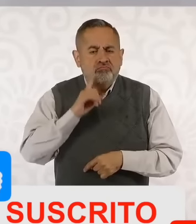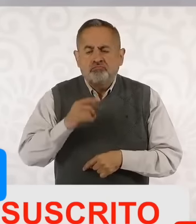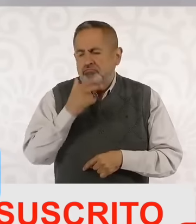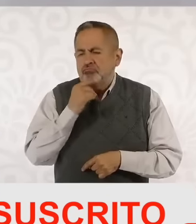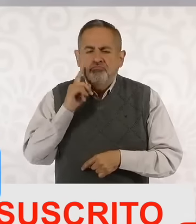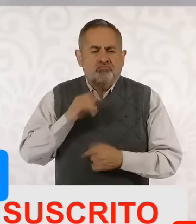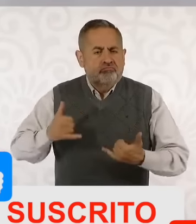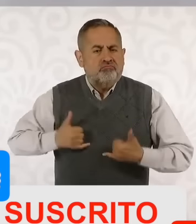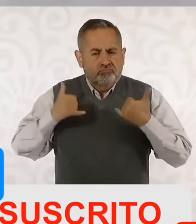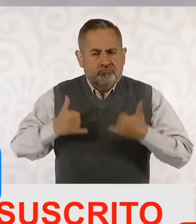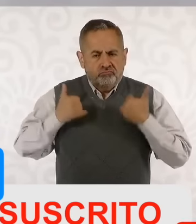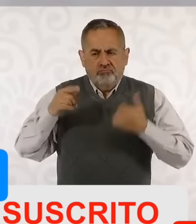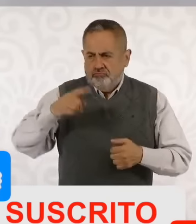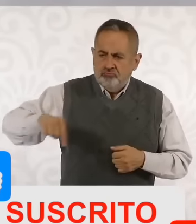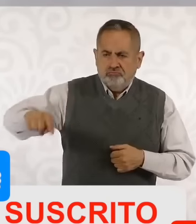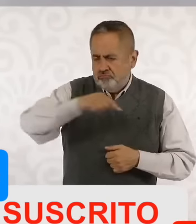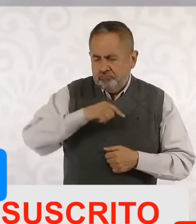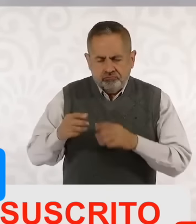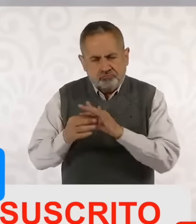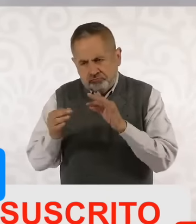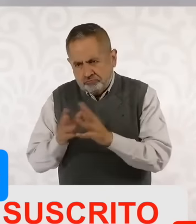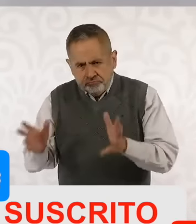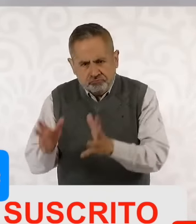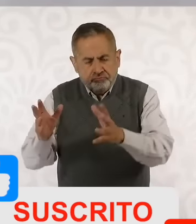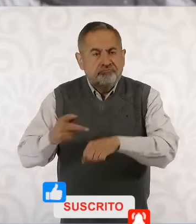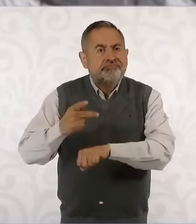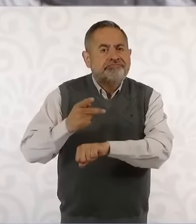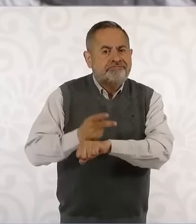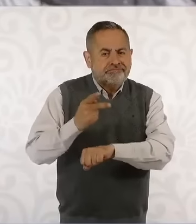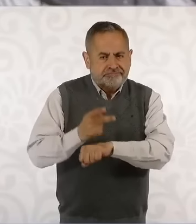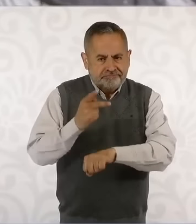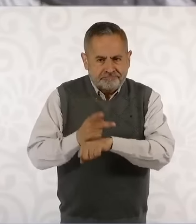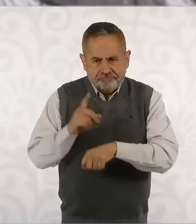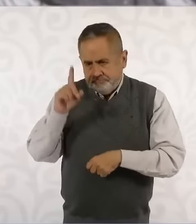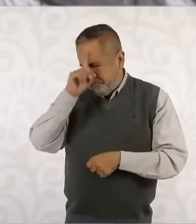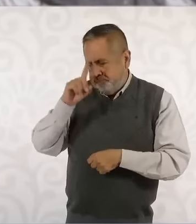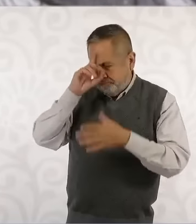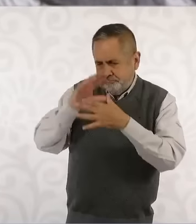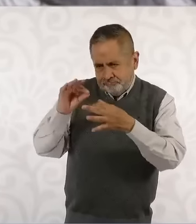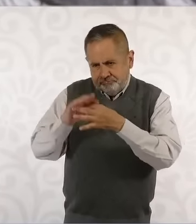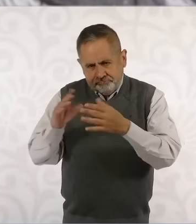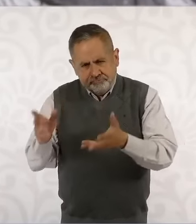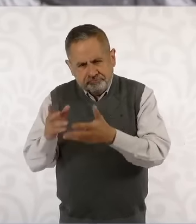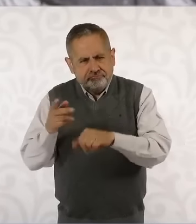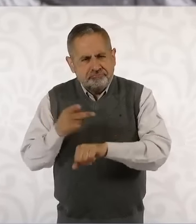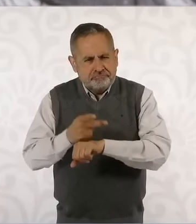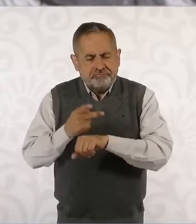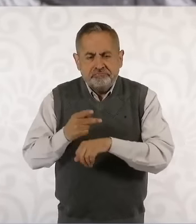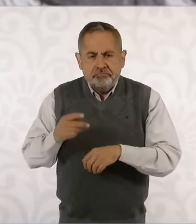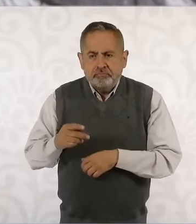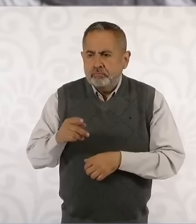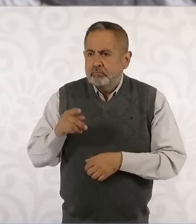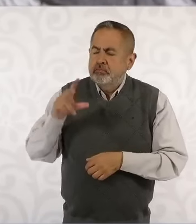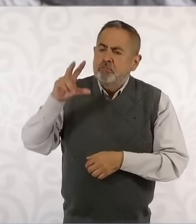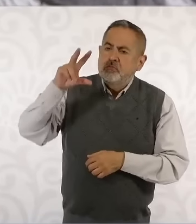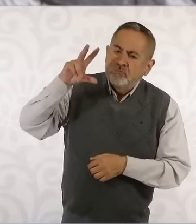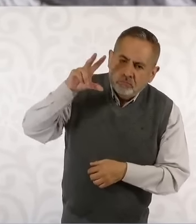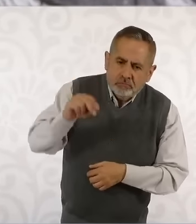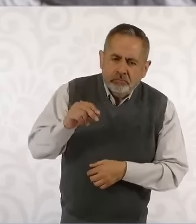porque es las y los jóvenes en las preparatorias que se llamaban eh no es costumbre, es violencia.